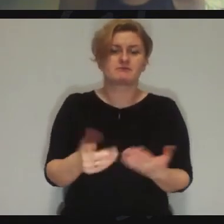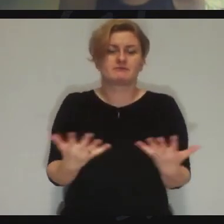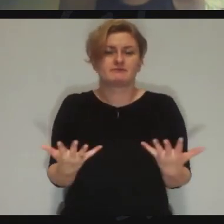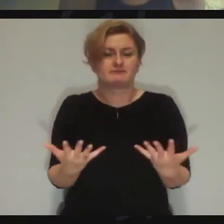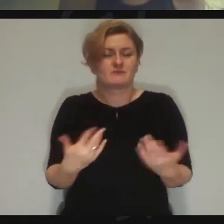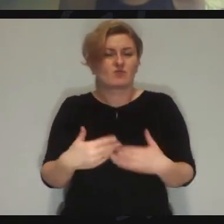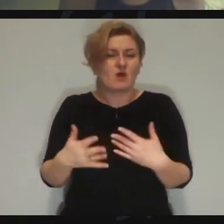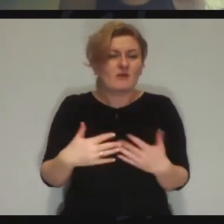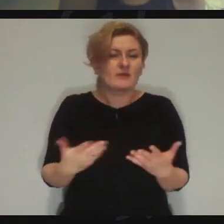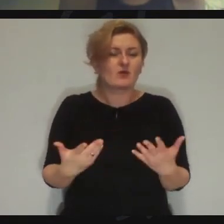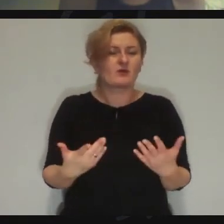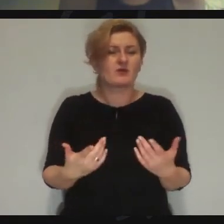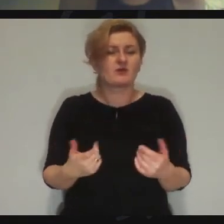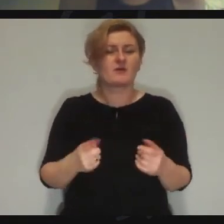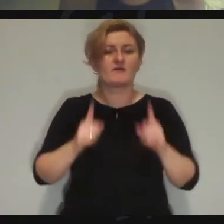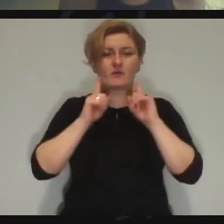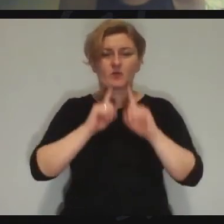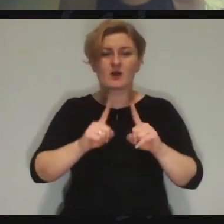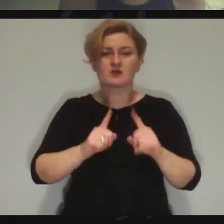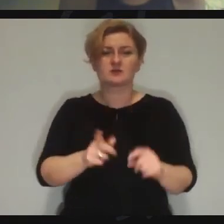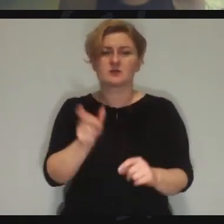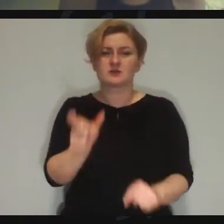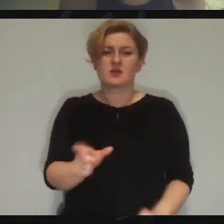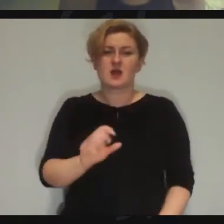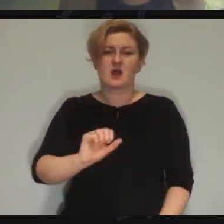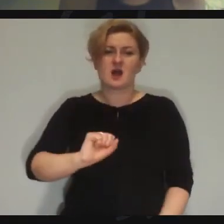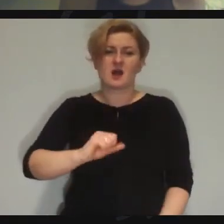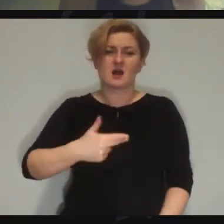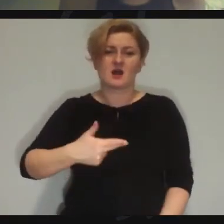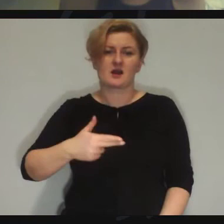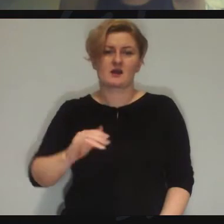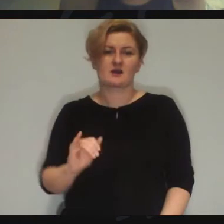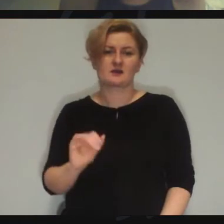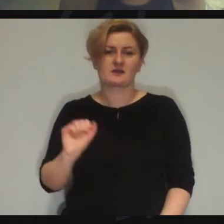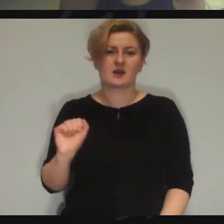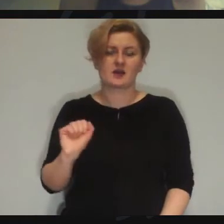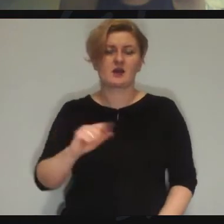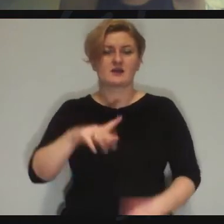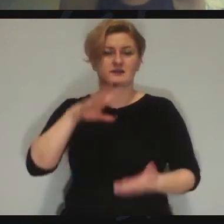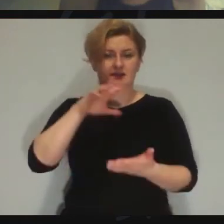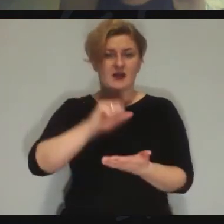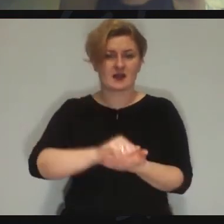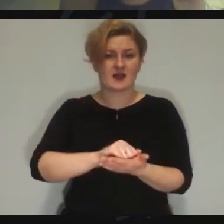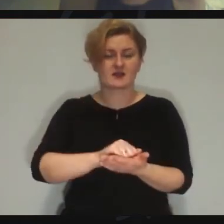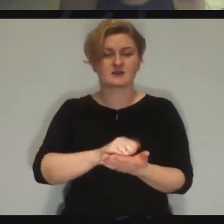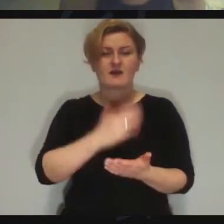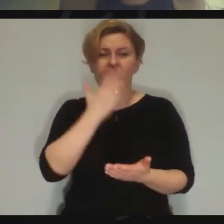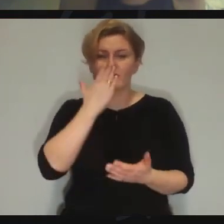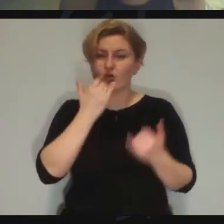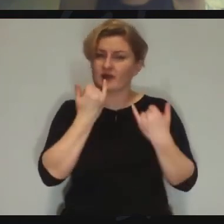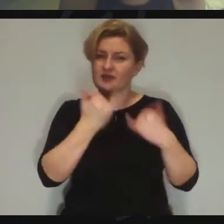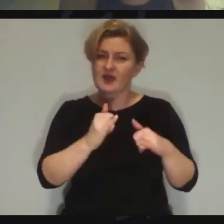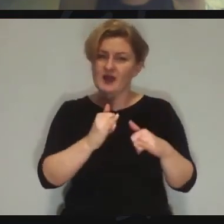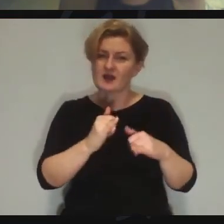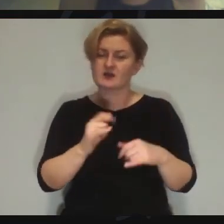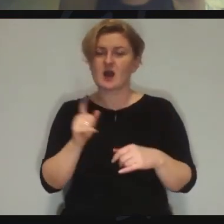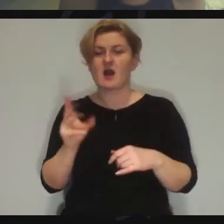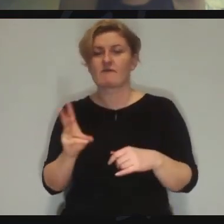Pytanie do Ciebie, Aniu: Czy zajęcia wyglądają u Ciebie inaczej?